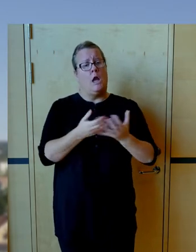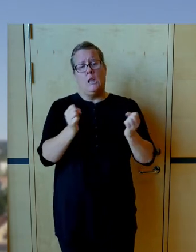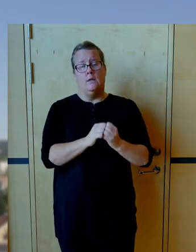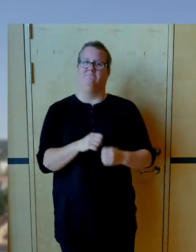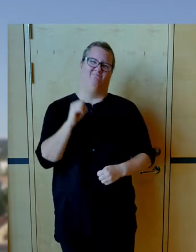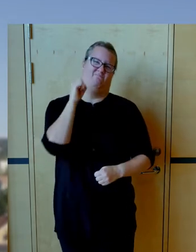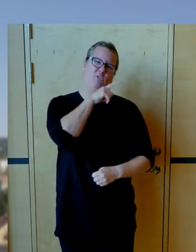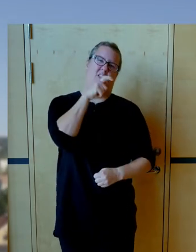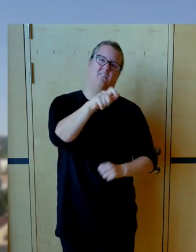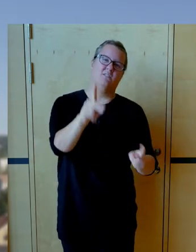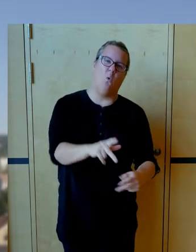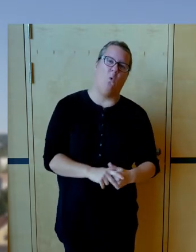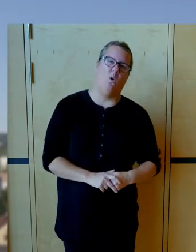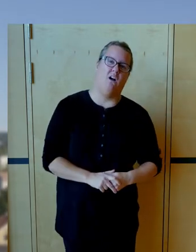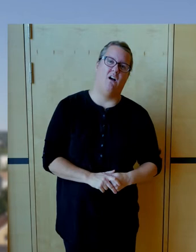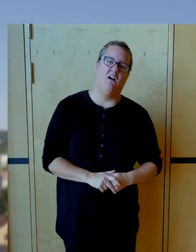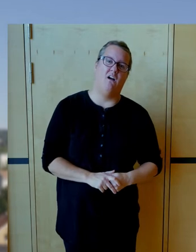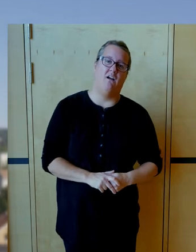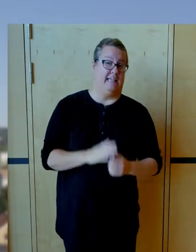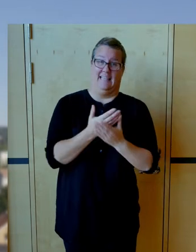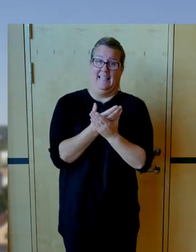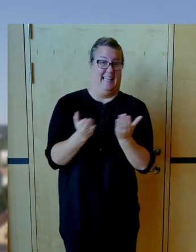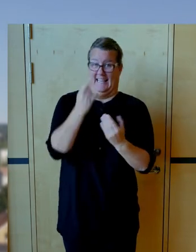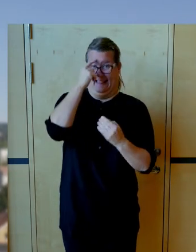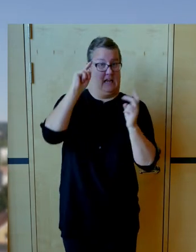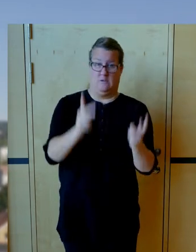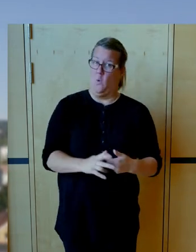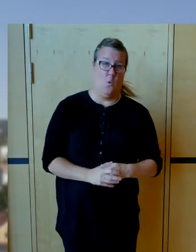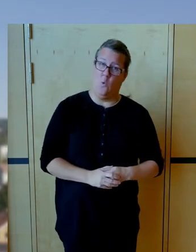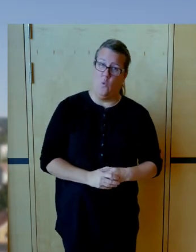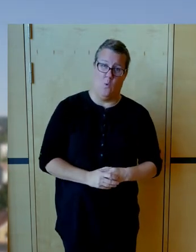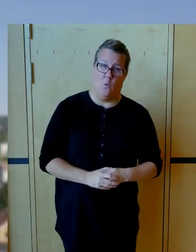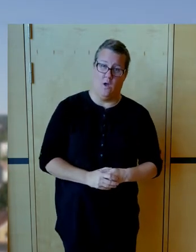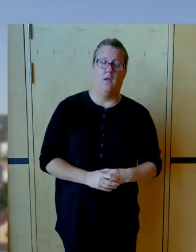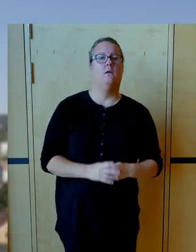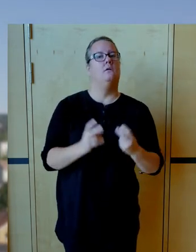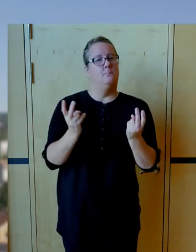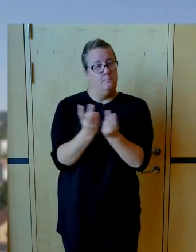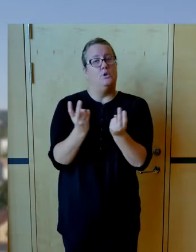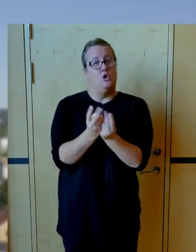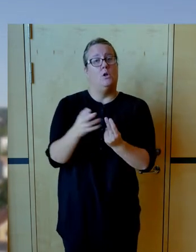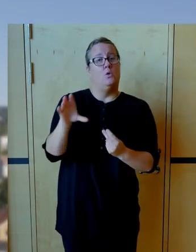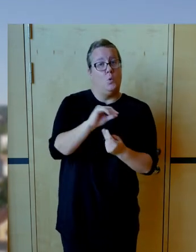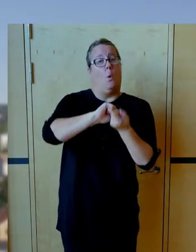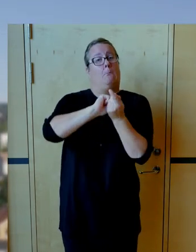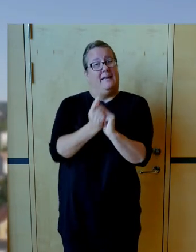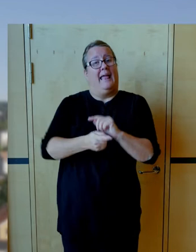Det är ingenting och så kommer liksom tänka den tanken Vet du Den blir ju Hemköp Och hemsjukvård